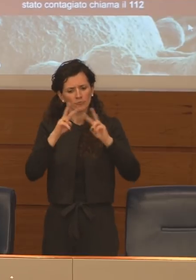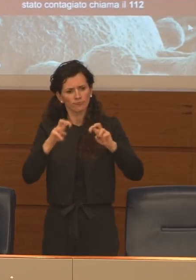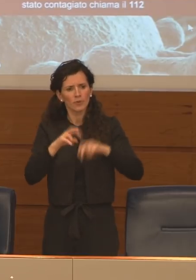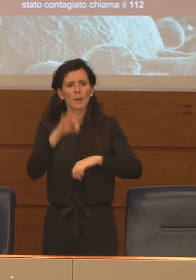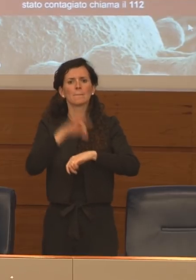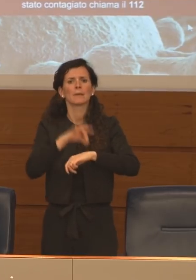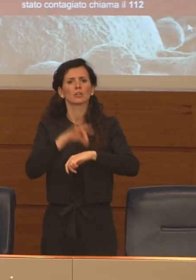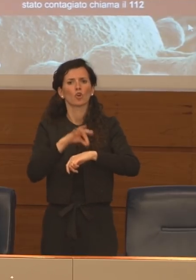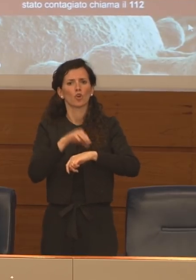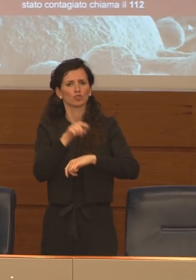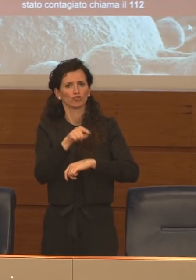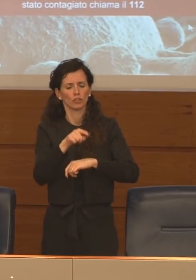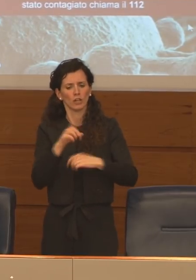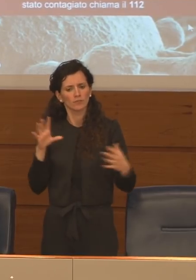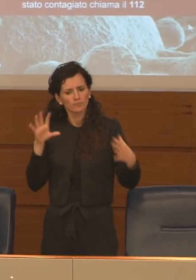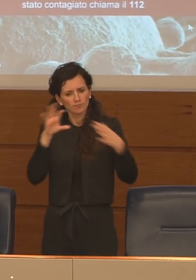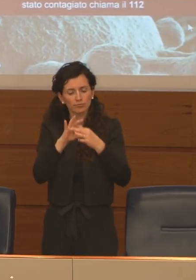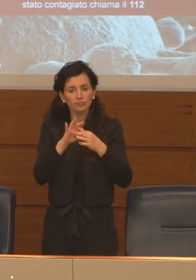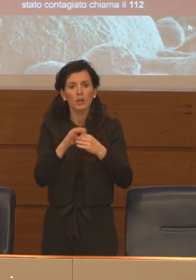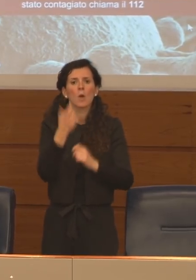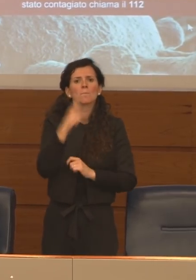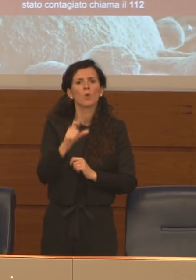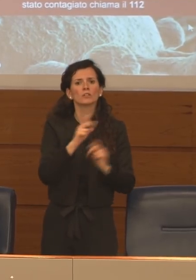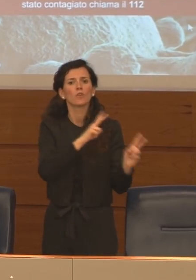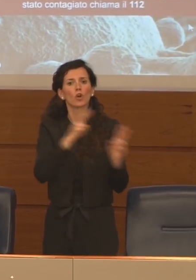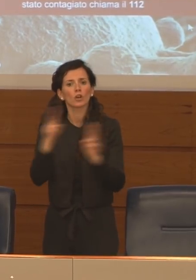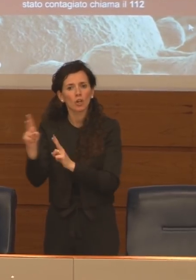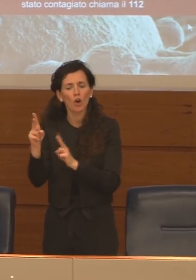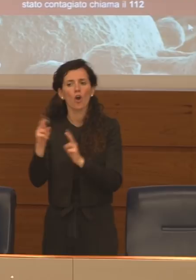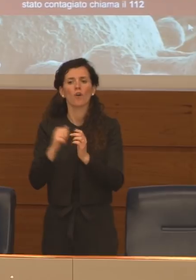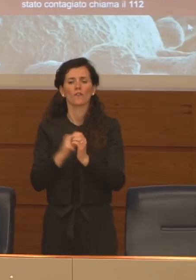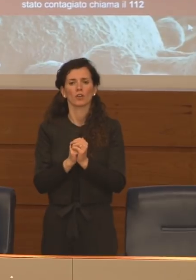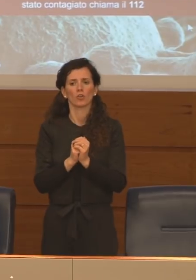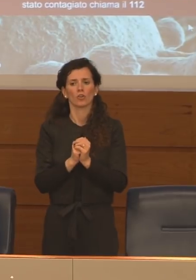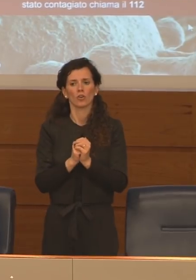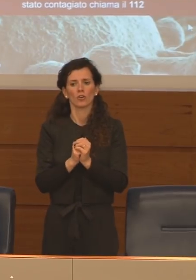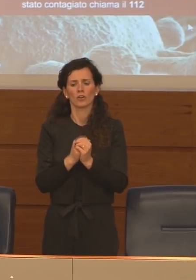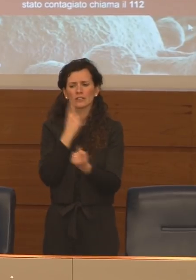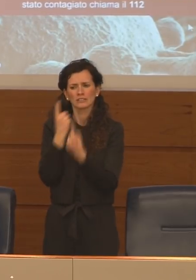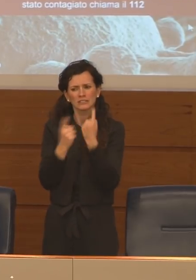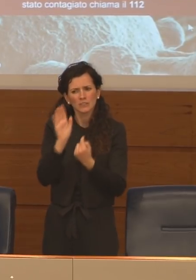sulle ragioni del ricovero e sugli elementi che hanno poi determinato il